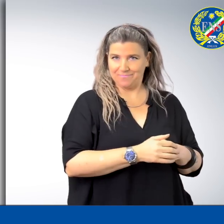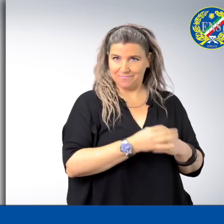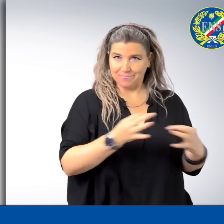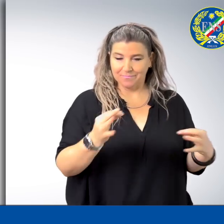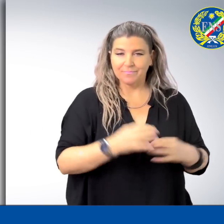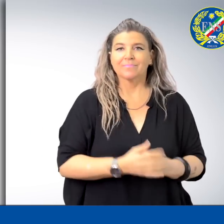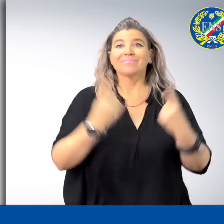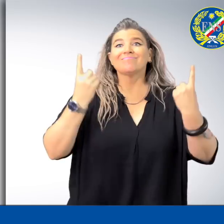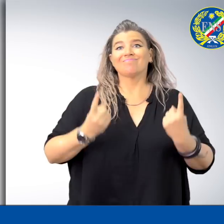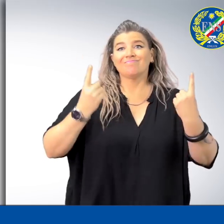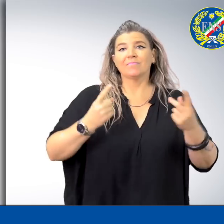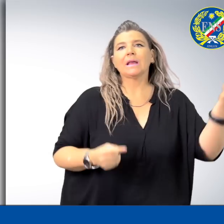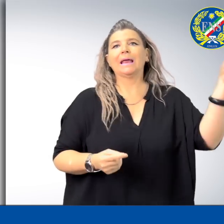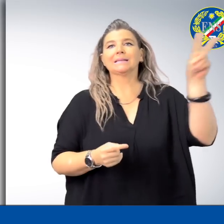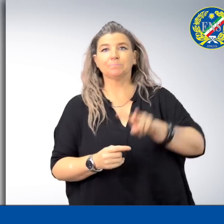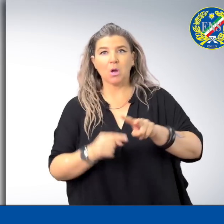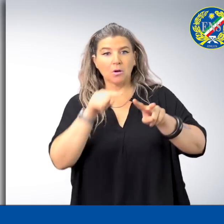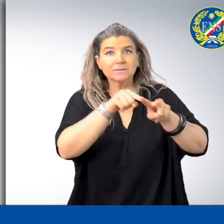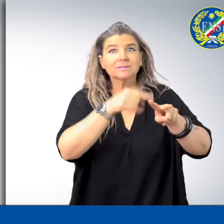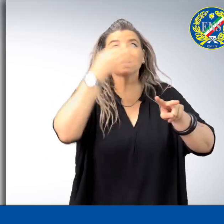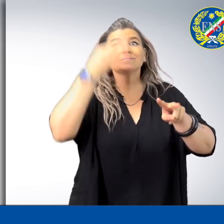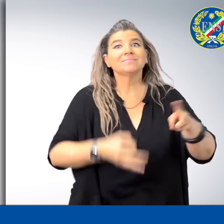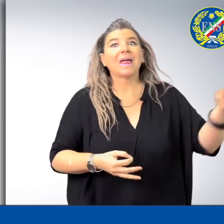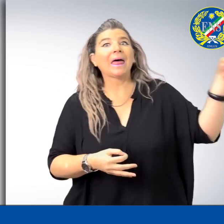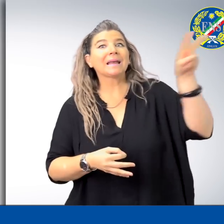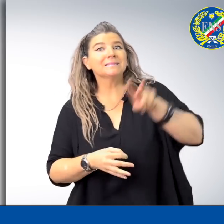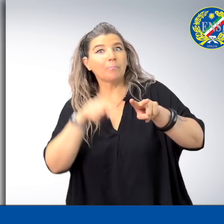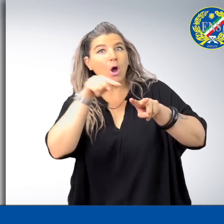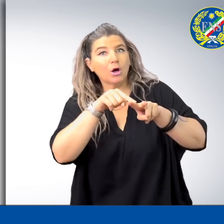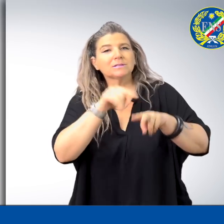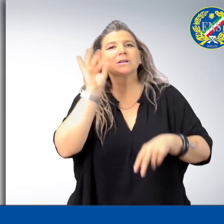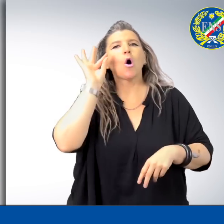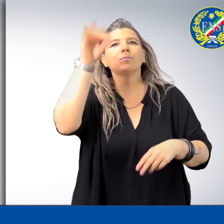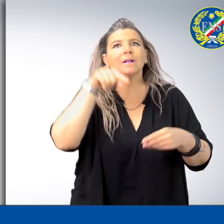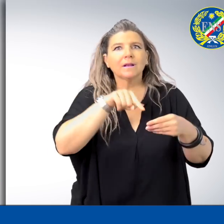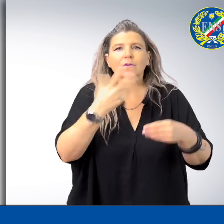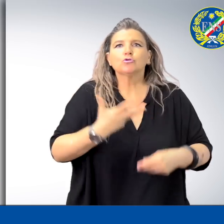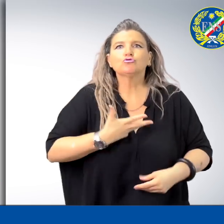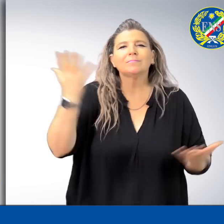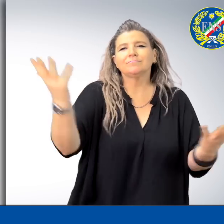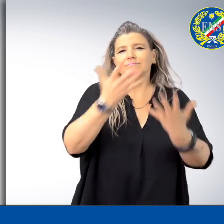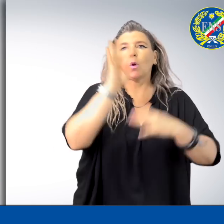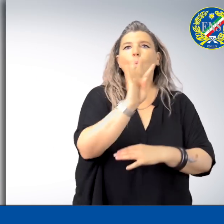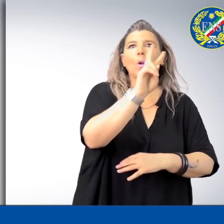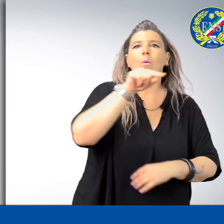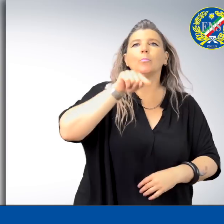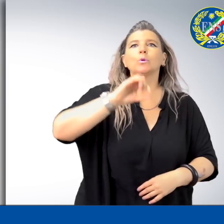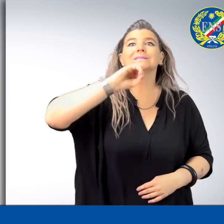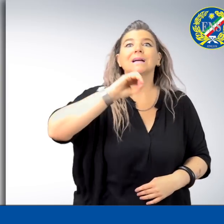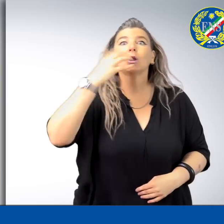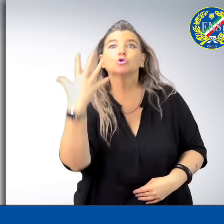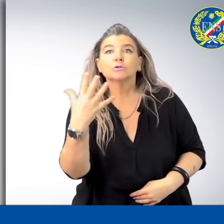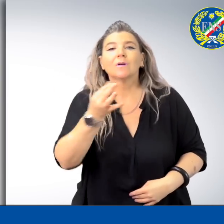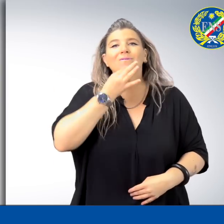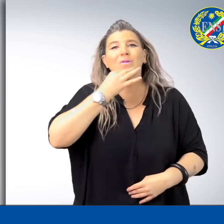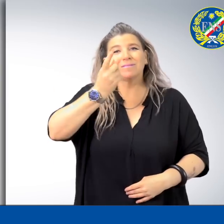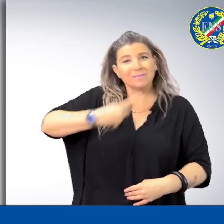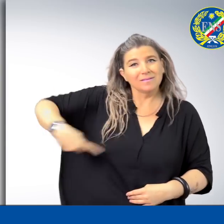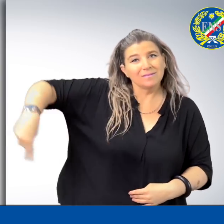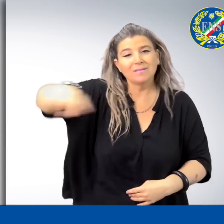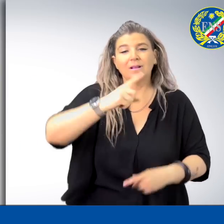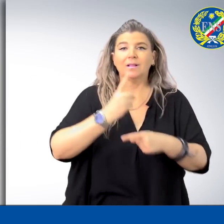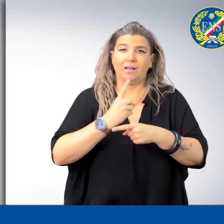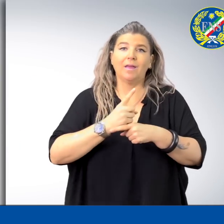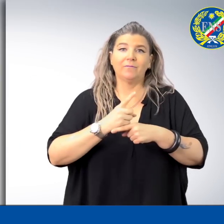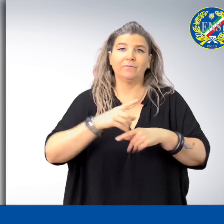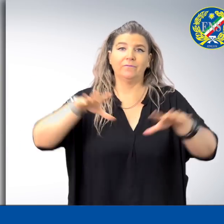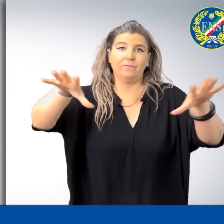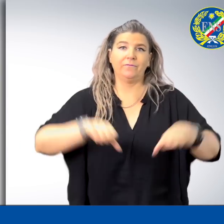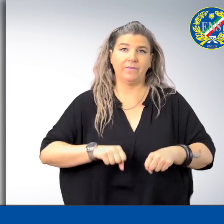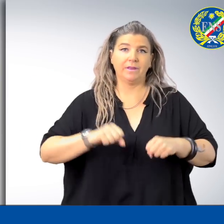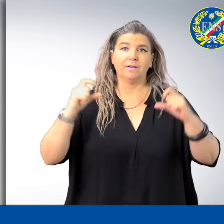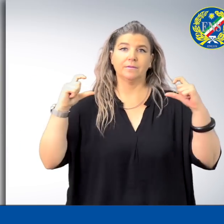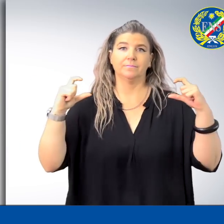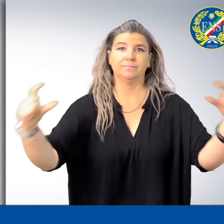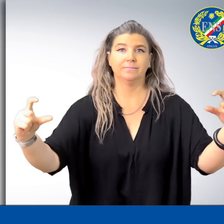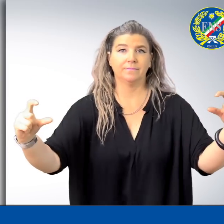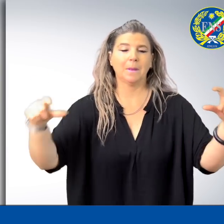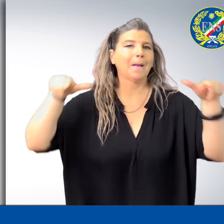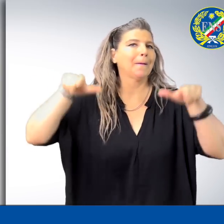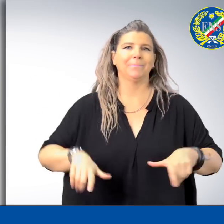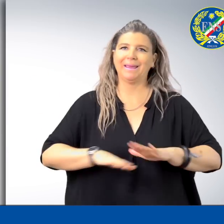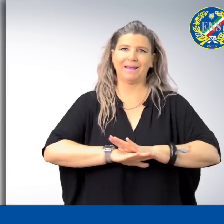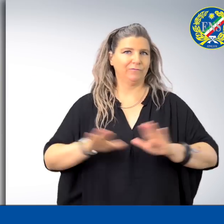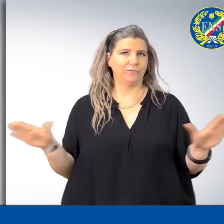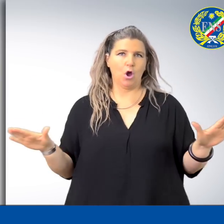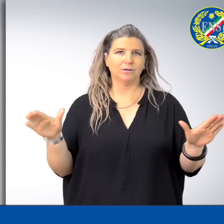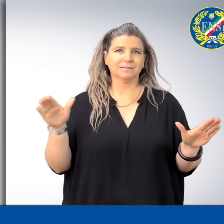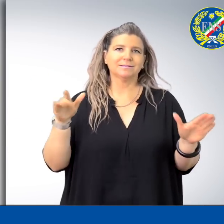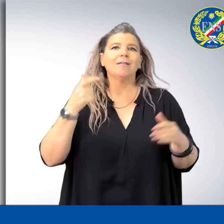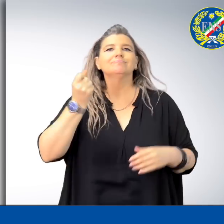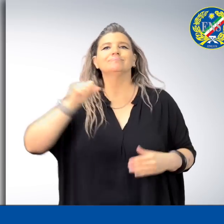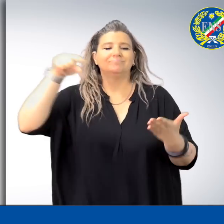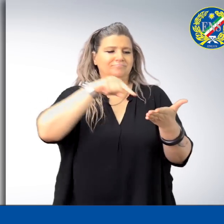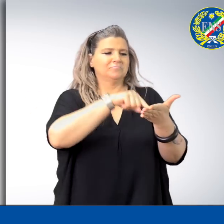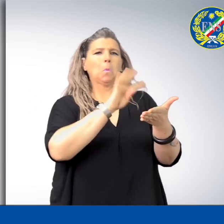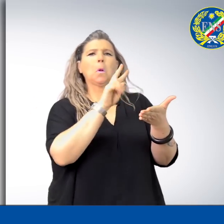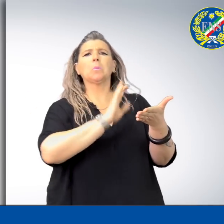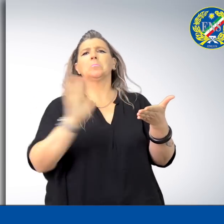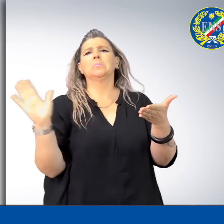Se nella risposta c'è scritto il codice 42.05 allora bisogna mettere i dispositivi per gli angoli ciechi